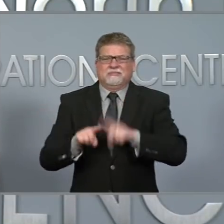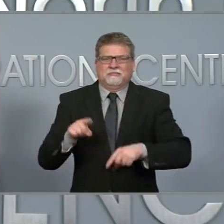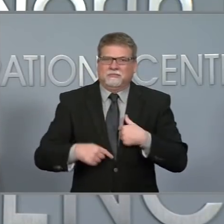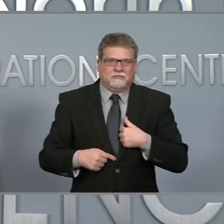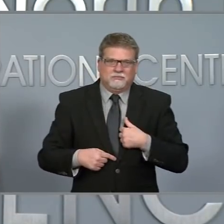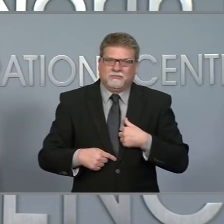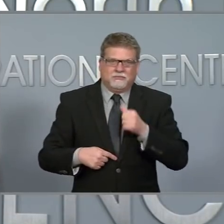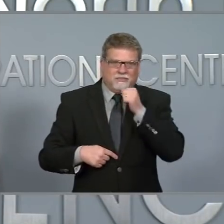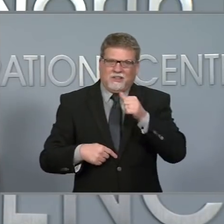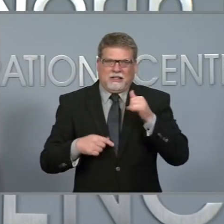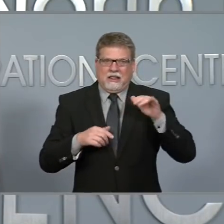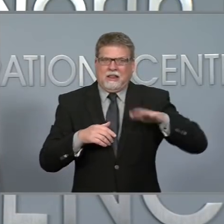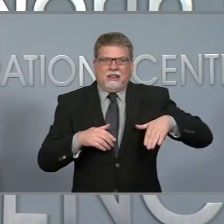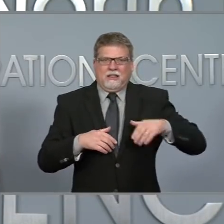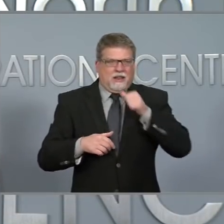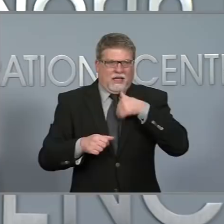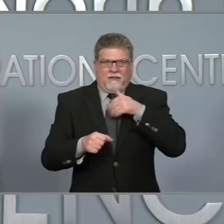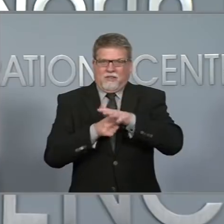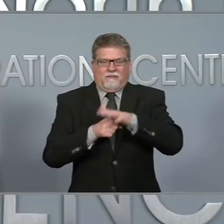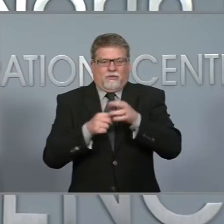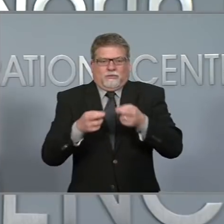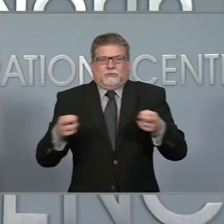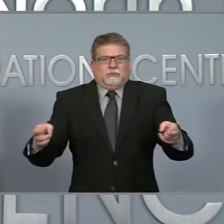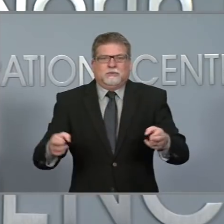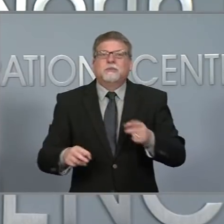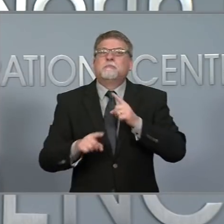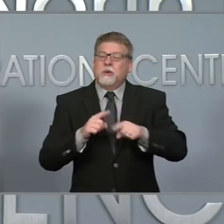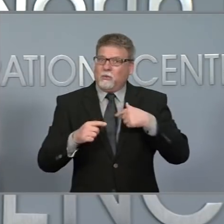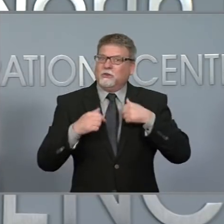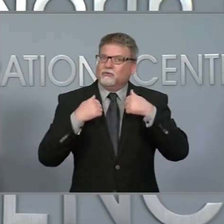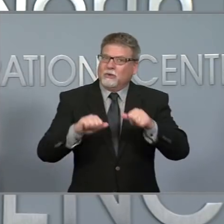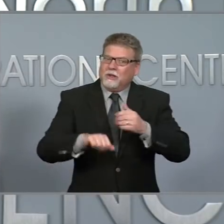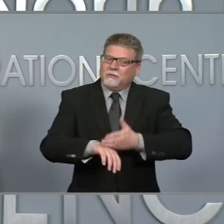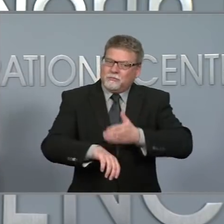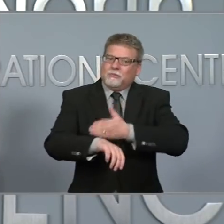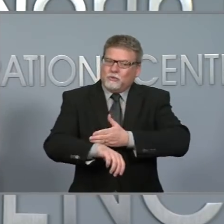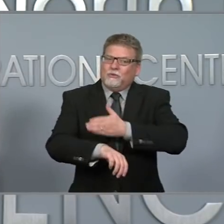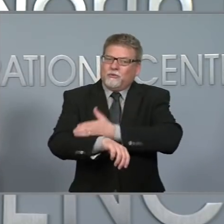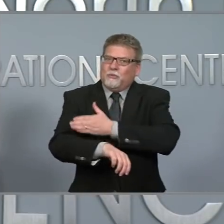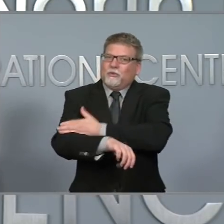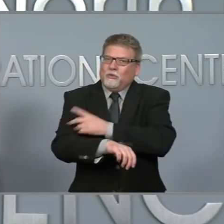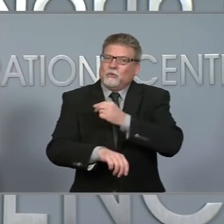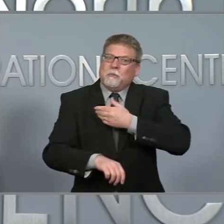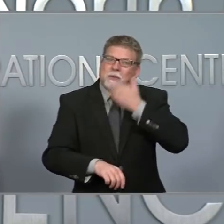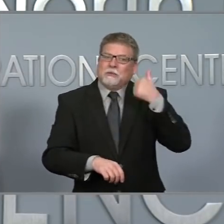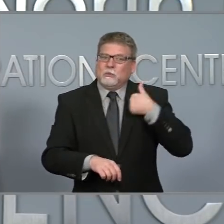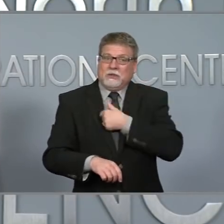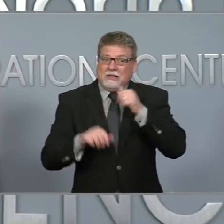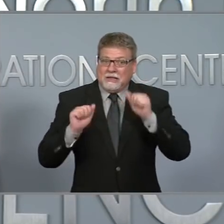responder ahí está Ice sí orando nos de qué nos podemos preparar endémica, quiere decir